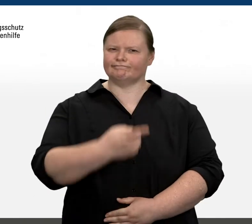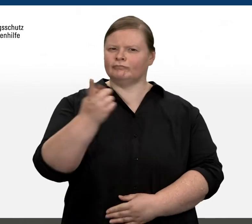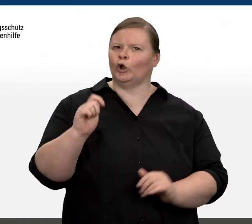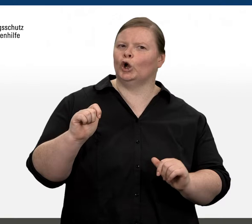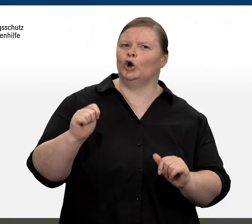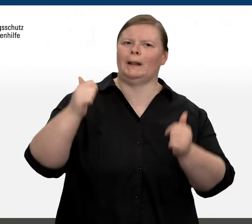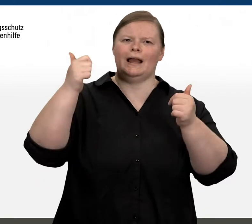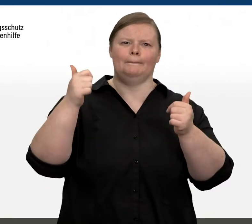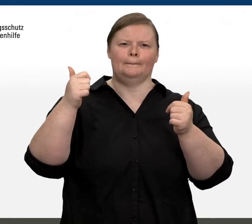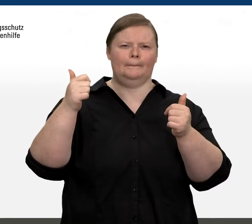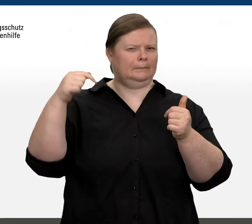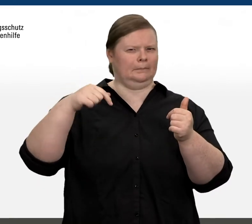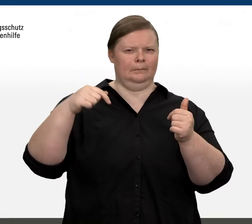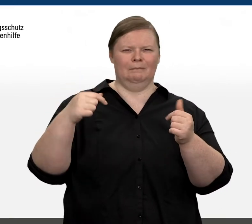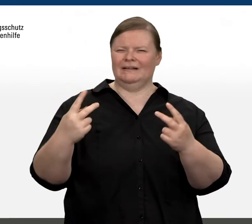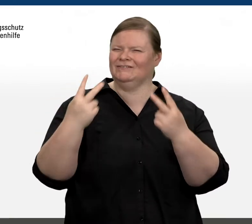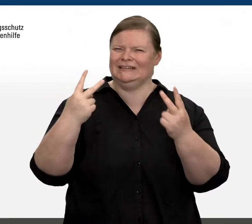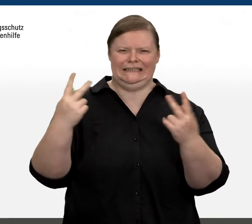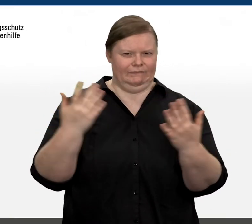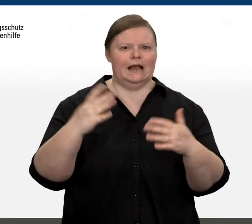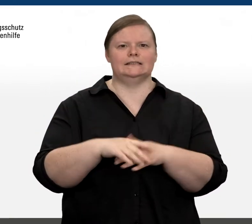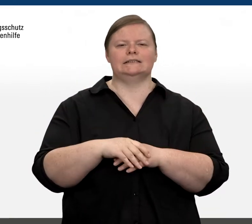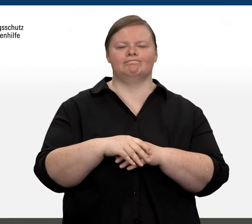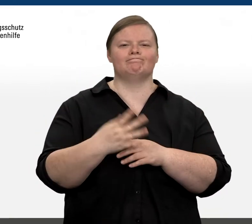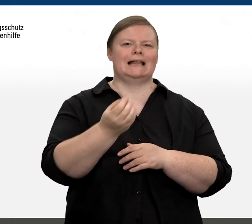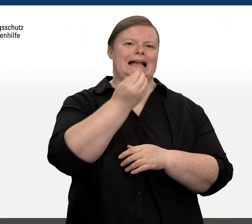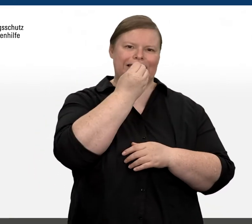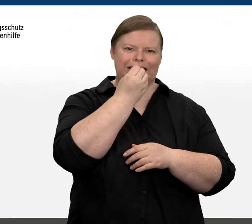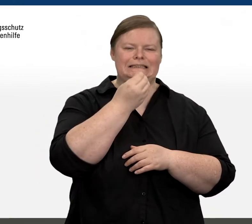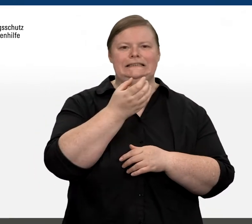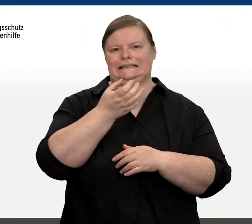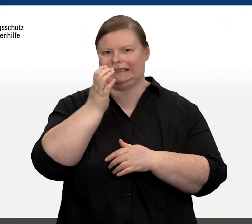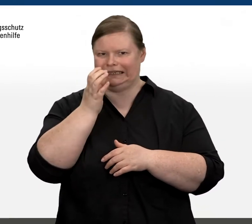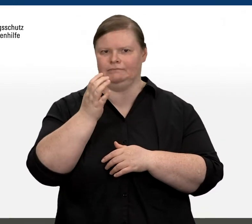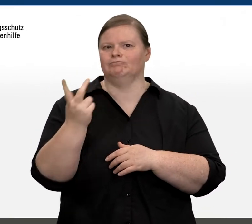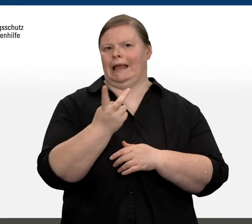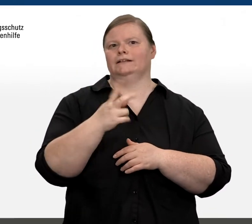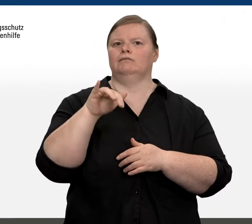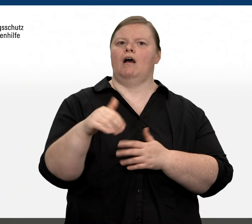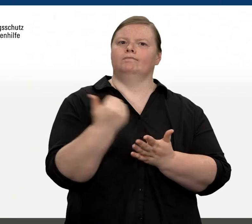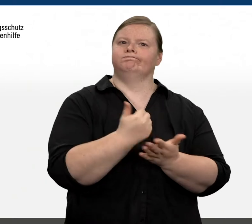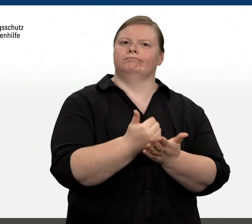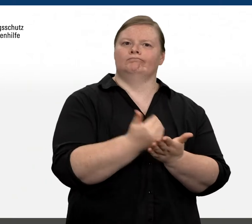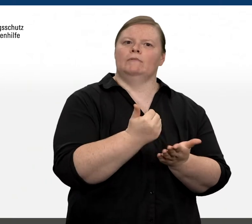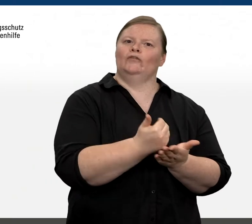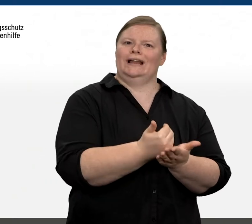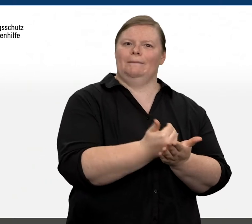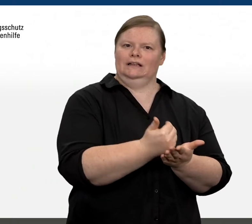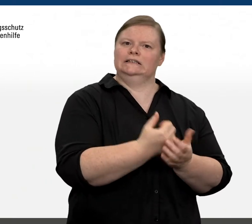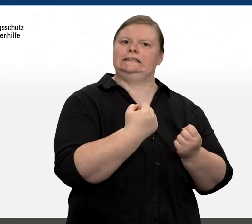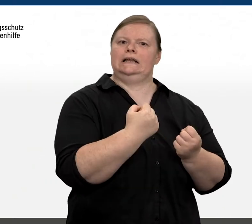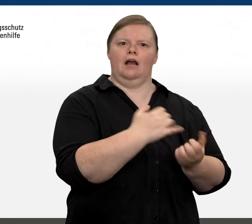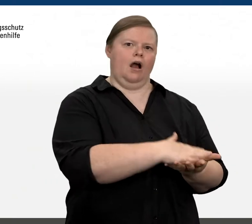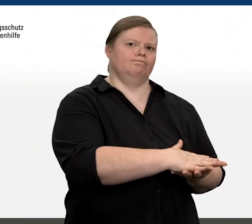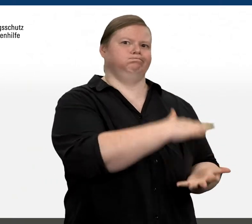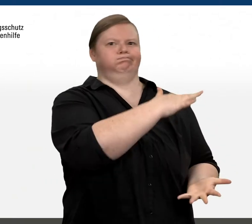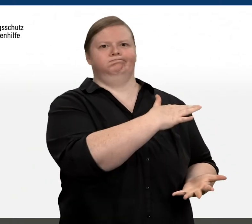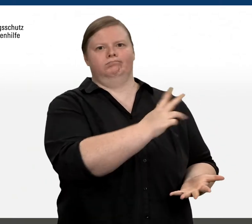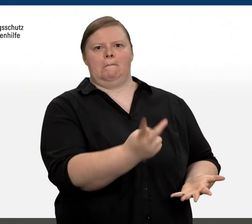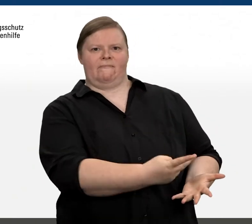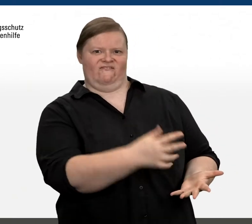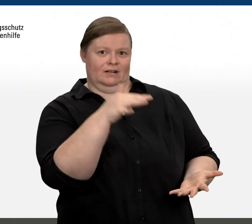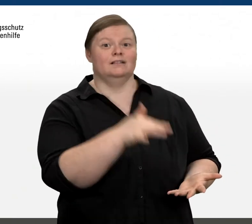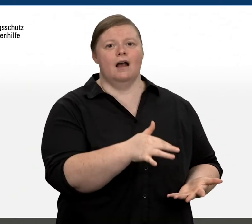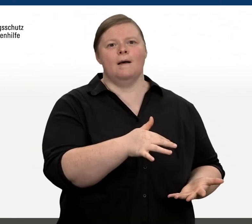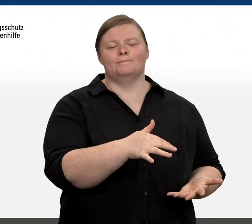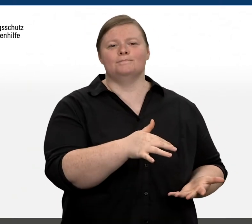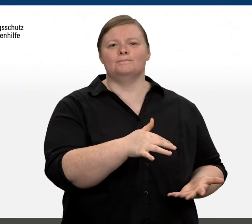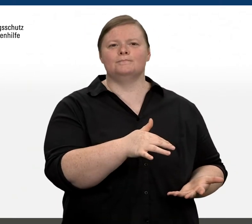Fürs Überleben wichtig: Essen und Trinken bevorraten: